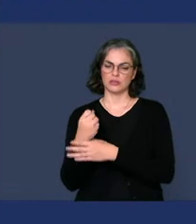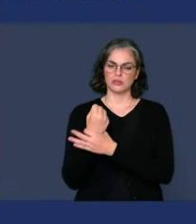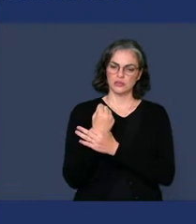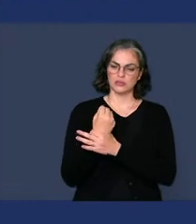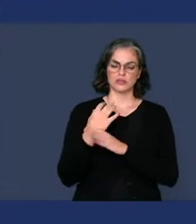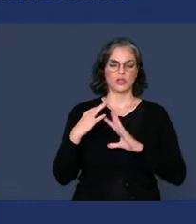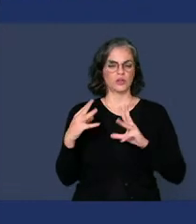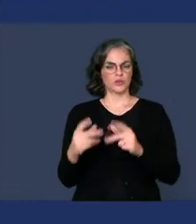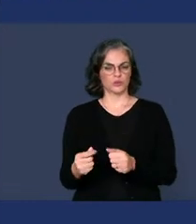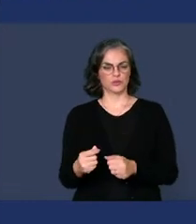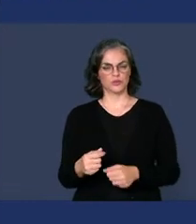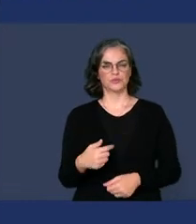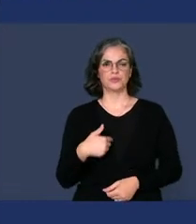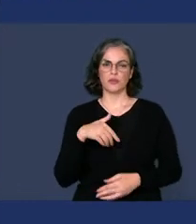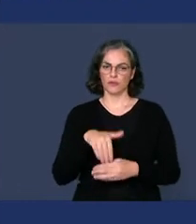GOVERNO TEM QUE DAR, PARA A